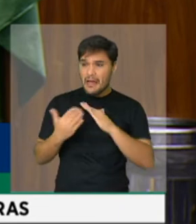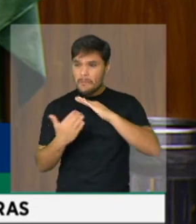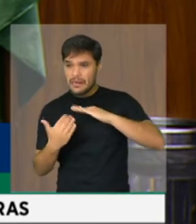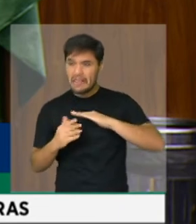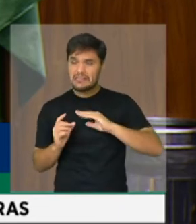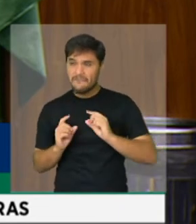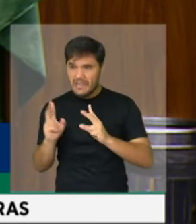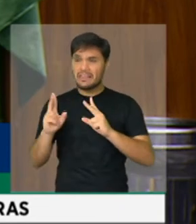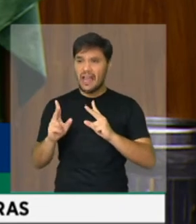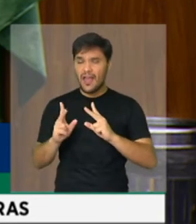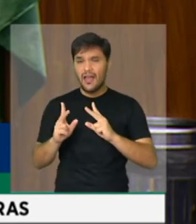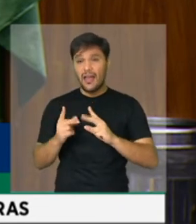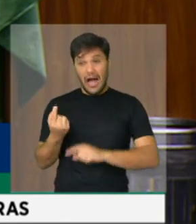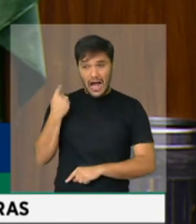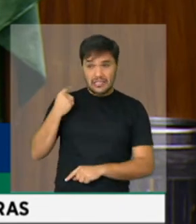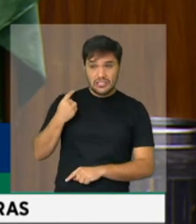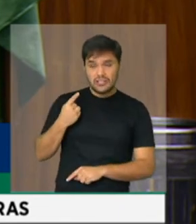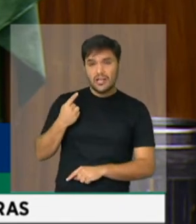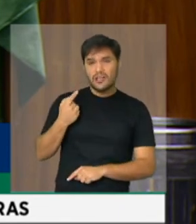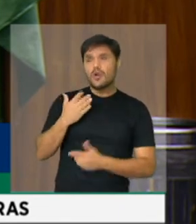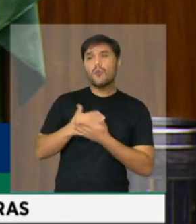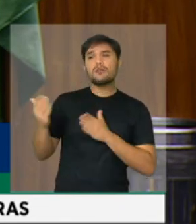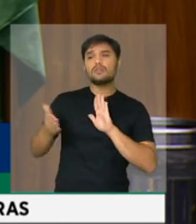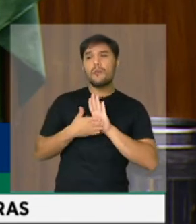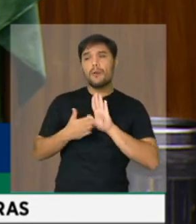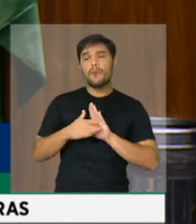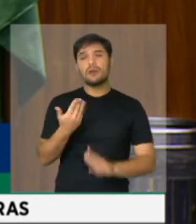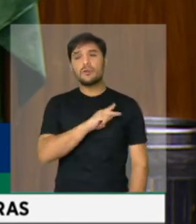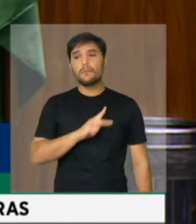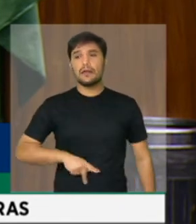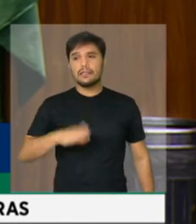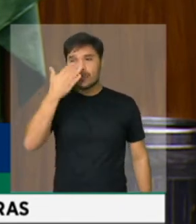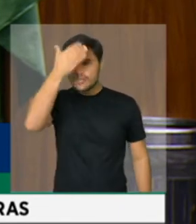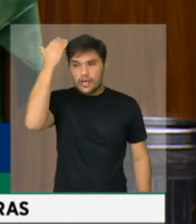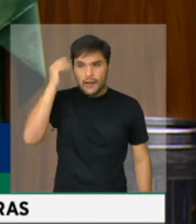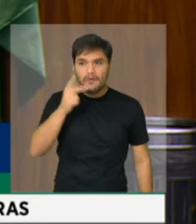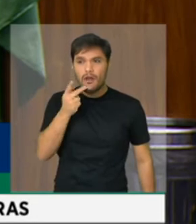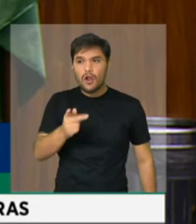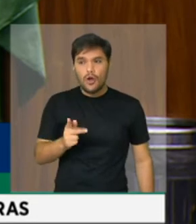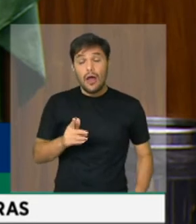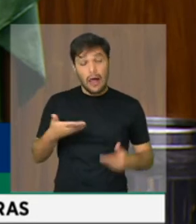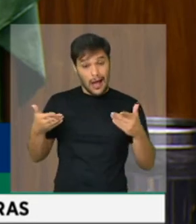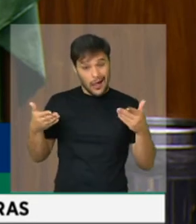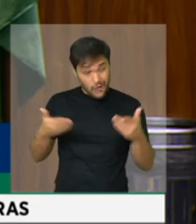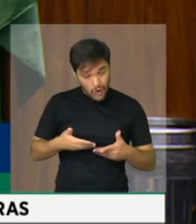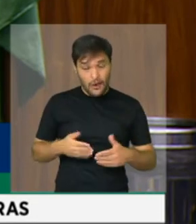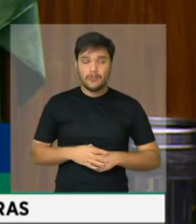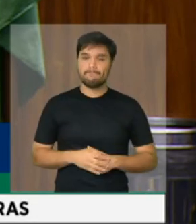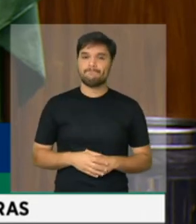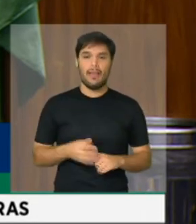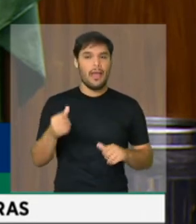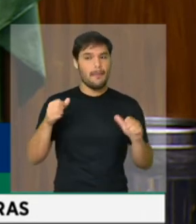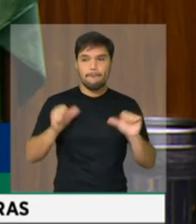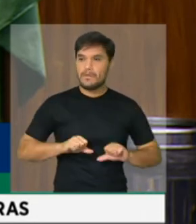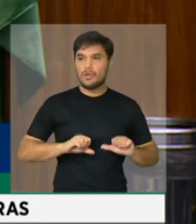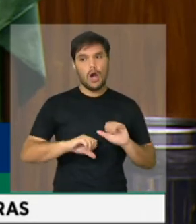CRIMINOSO, PRIVATIZAR A ELETROBRAS LÁ ATRÁS QUANDO SURGIU A PROPOSTA AINDA NO GOVERNO DO PRESIDENTE TEMER, AGORA MAIS DO QUE NUNCA, NUMA SITUAÇÃO EM QUE SE ENCONTRA